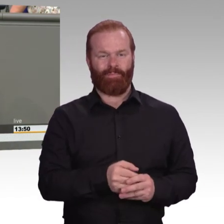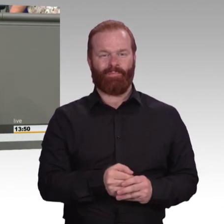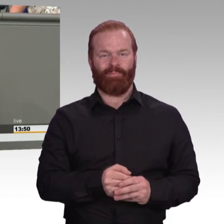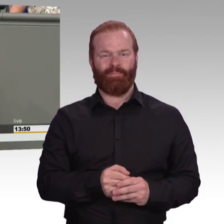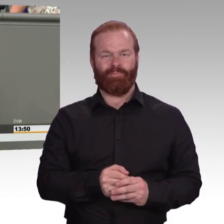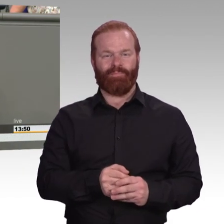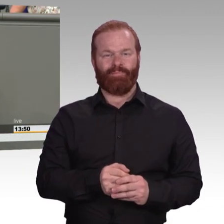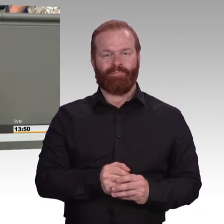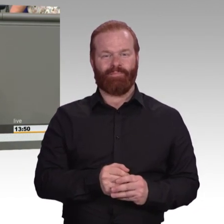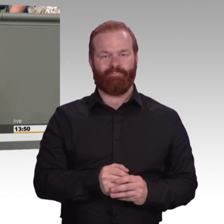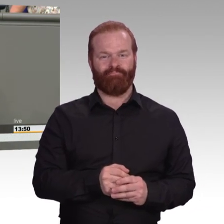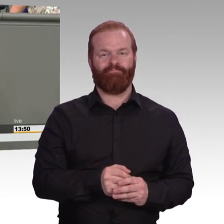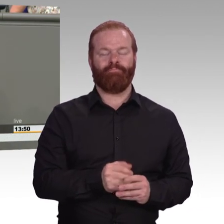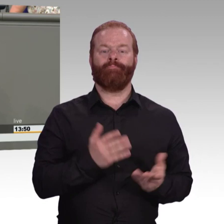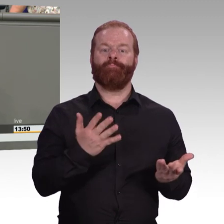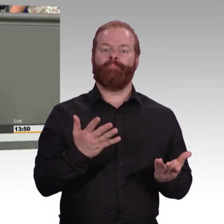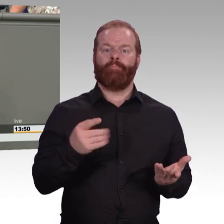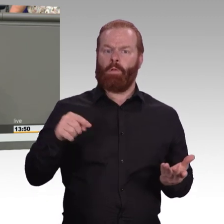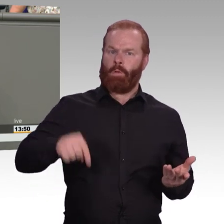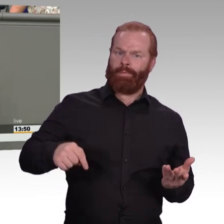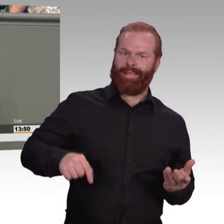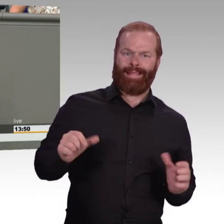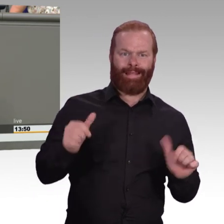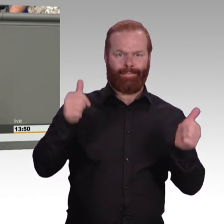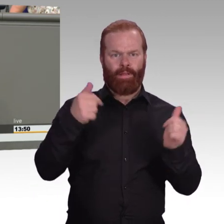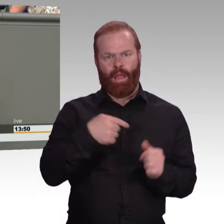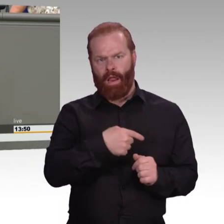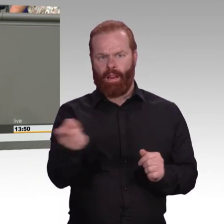Sie müssen auf Augenhöhe kommen mit den anderen Grundrechten.